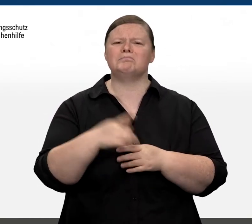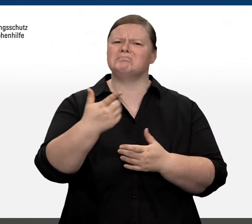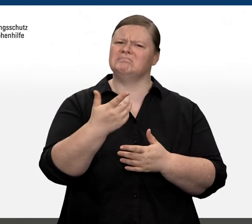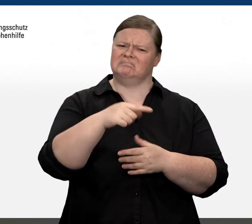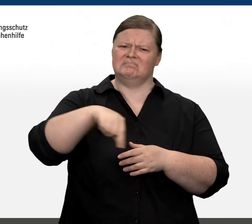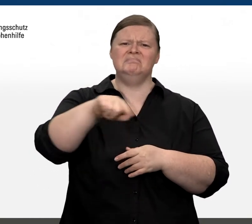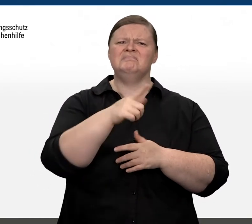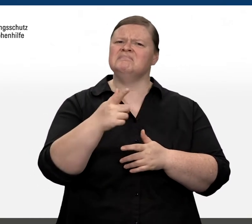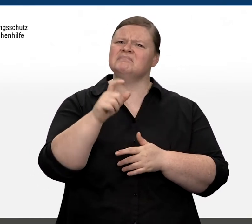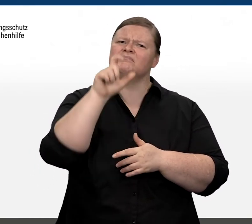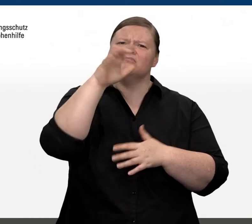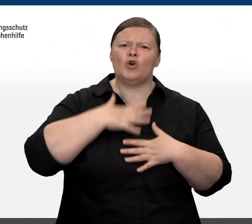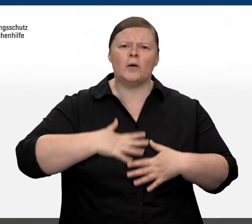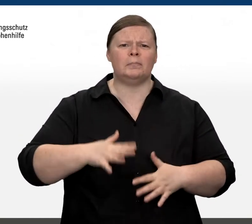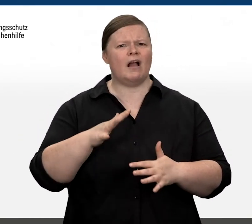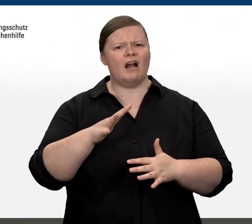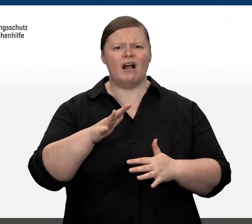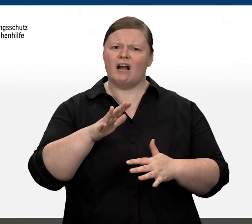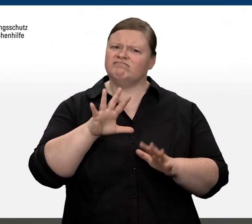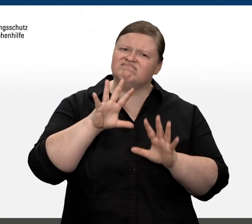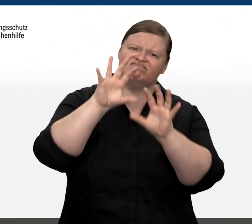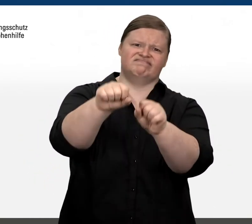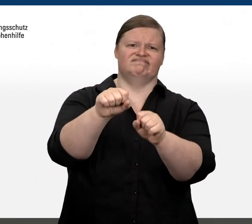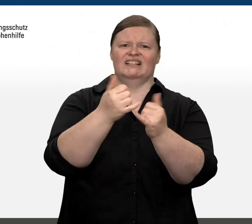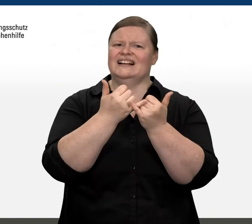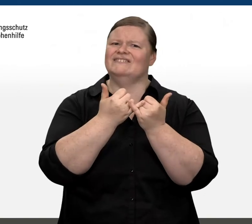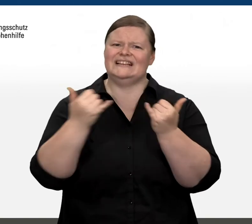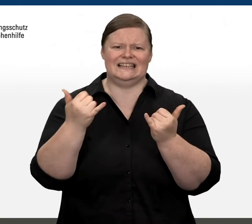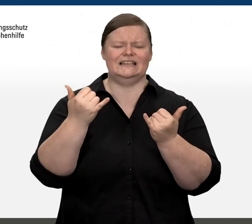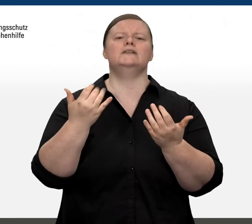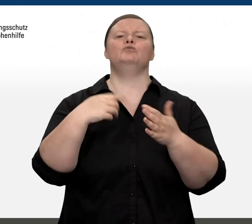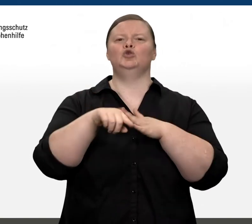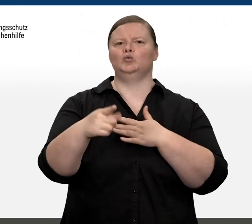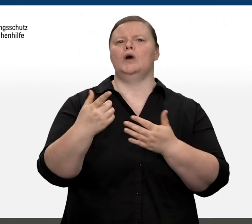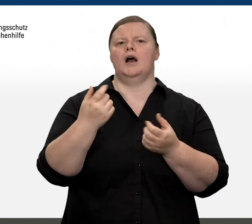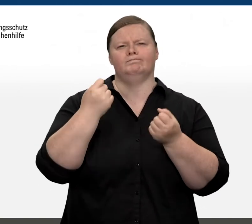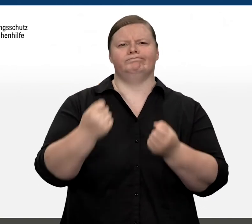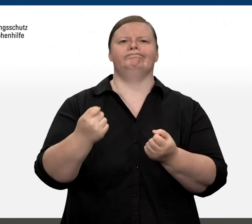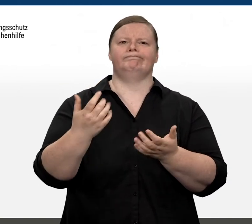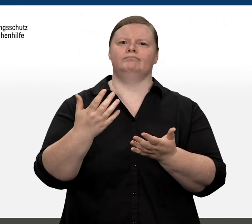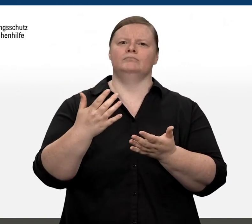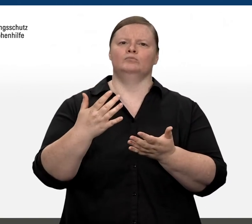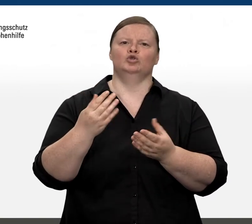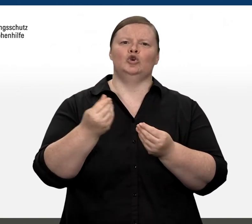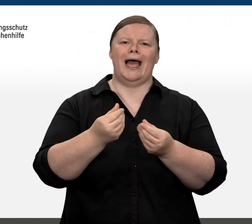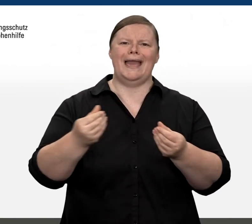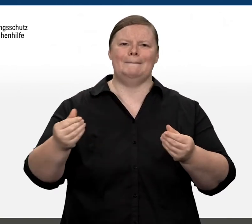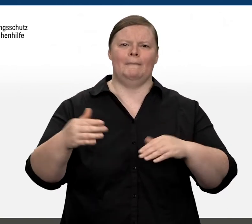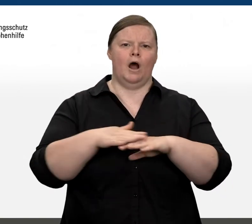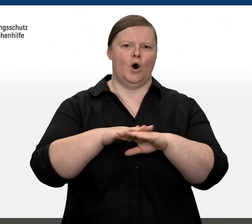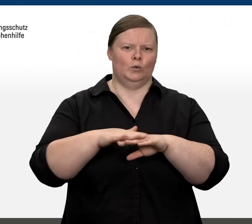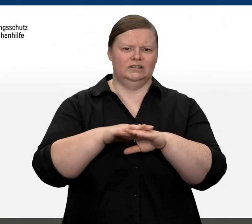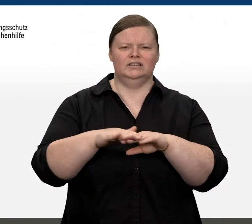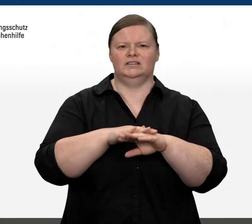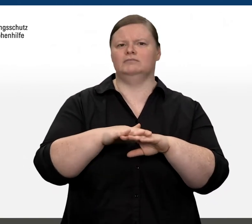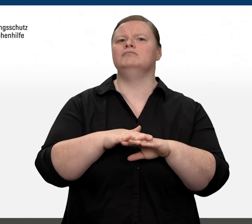Eine Aufnahme in den Körper findet vor allem über Schleimhäute,